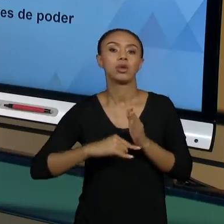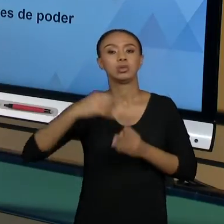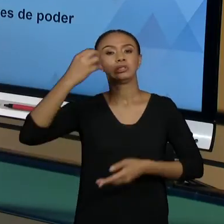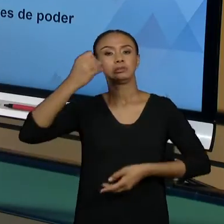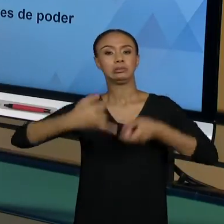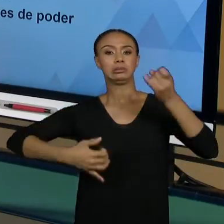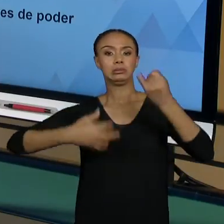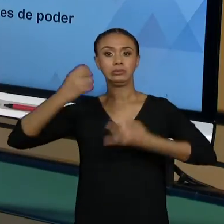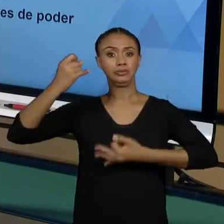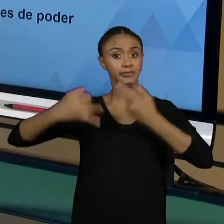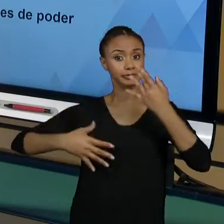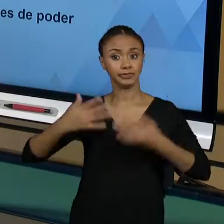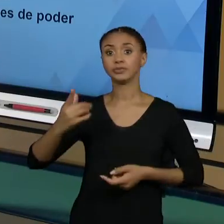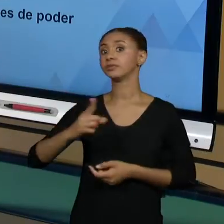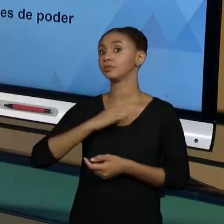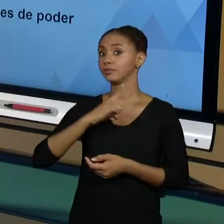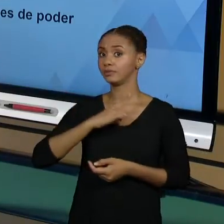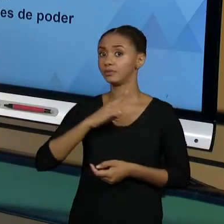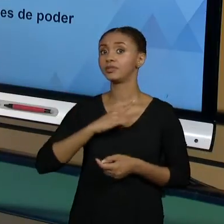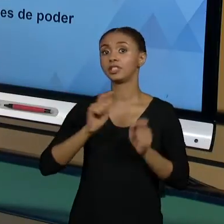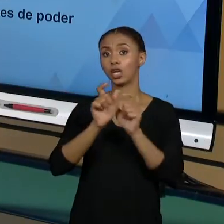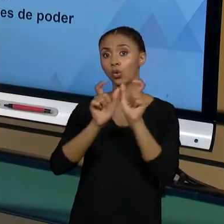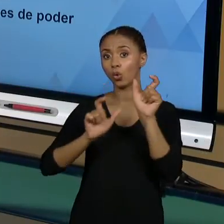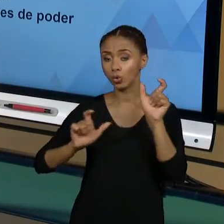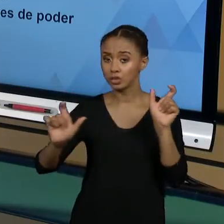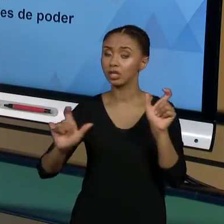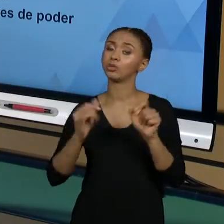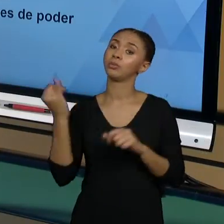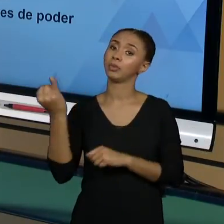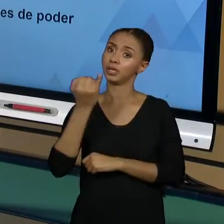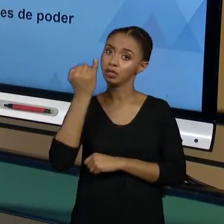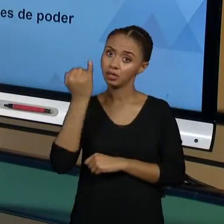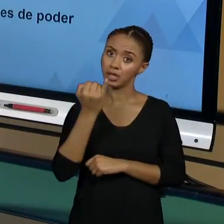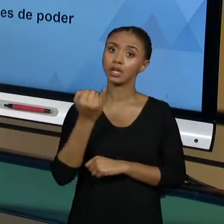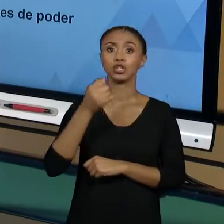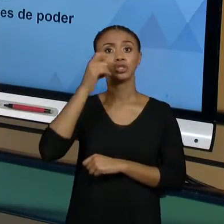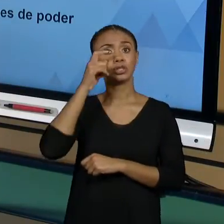CONCEPÇÃO COMO UMA CONCEPÇÃO IMPORTANTE, INTERESSANTE, BOA ADEQUADA, ETC. POR ENQUANTO,